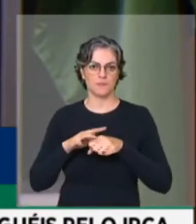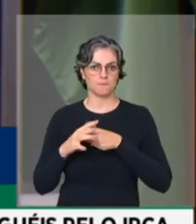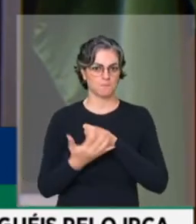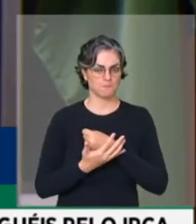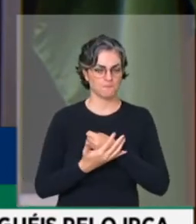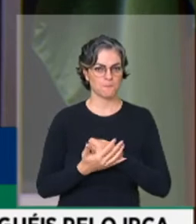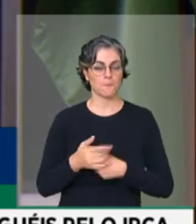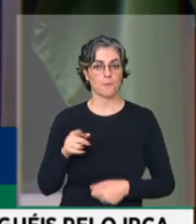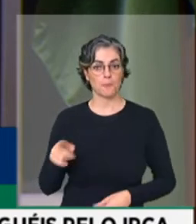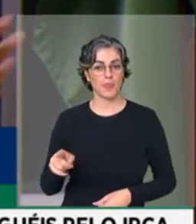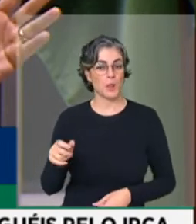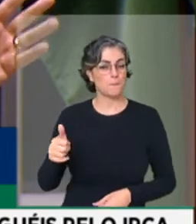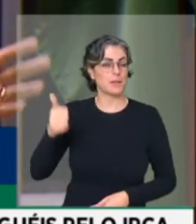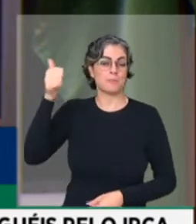PANDEMIA. O PRIMEIRO... A VOLTAR... E NINGUÉM SABE